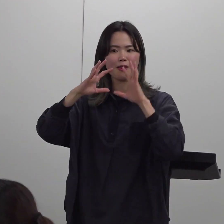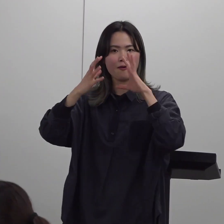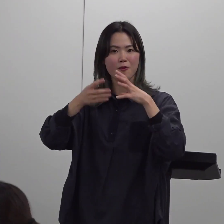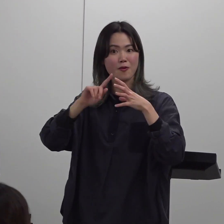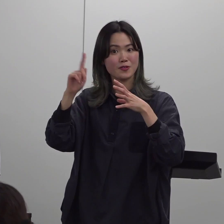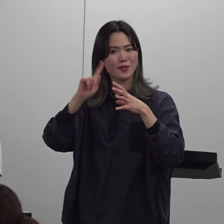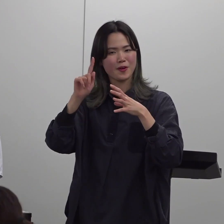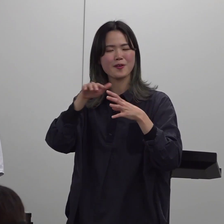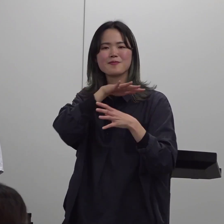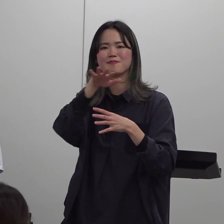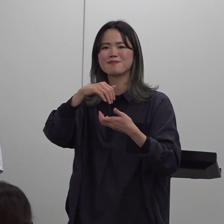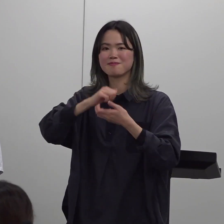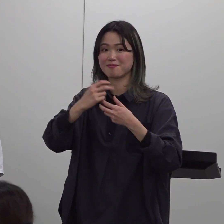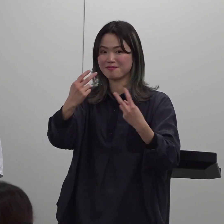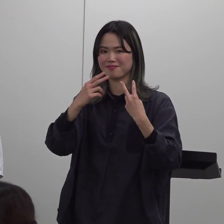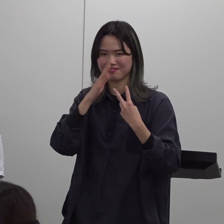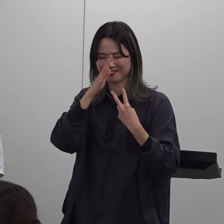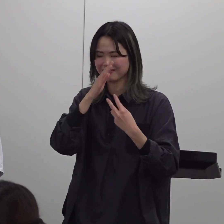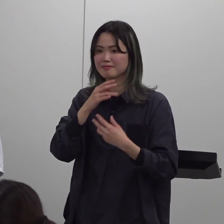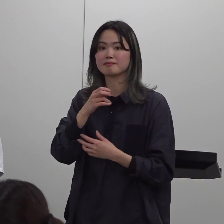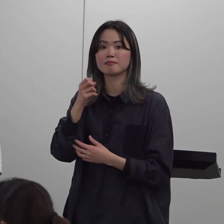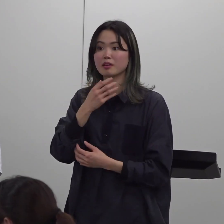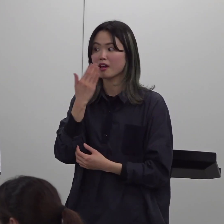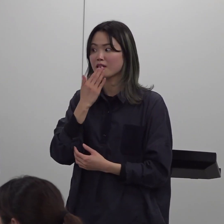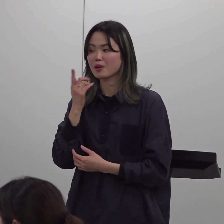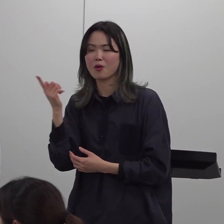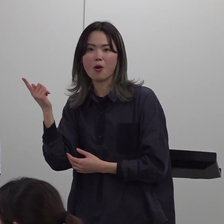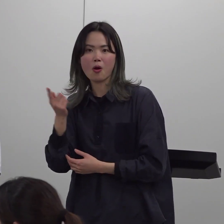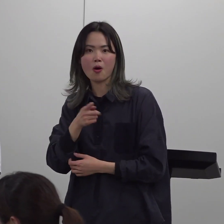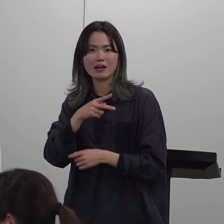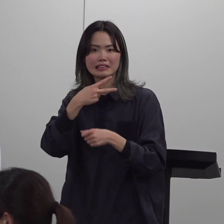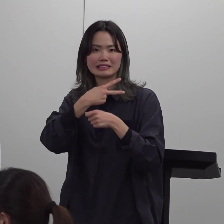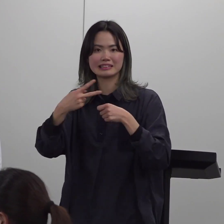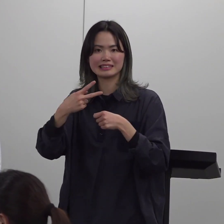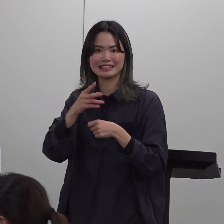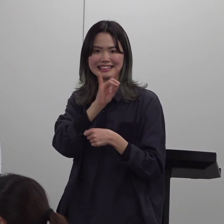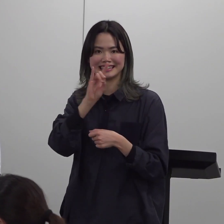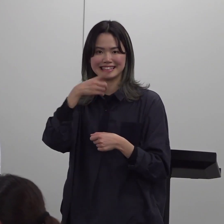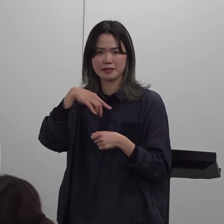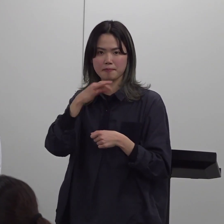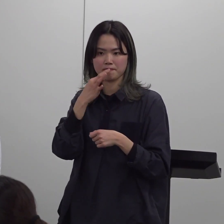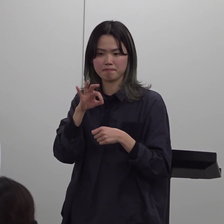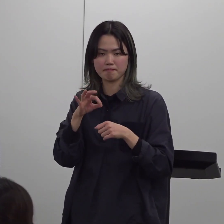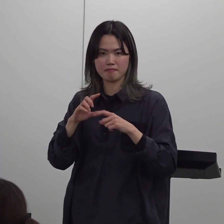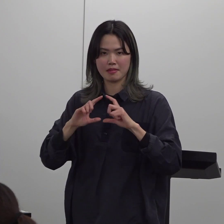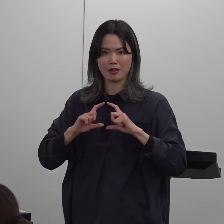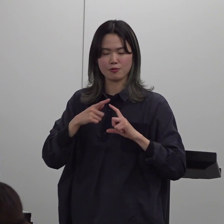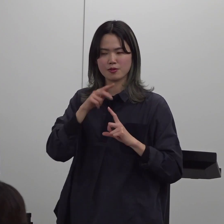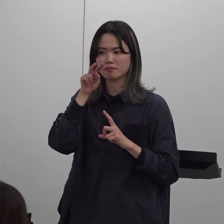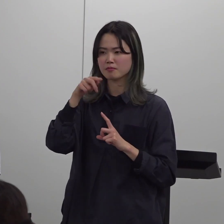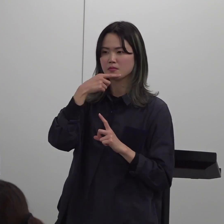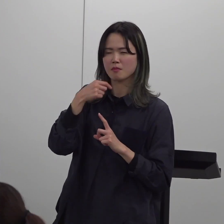そして佐藤さんに銀メダルをぜ ひ見せて欲しいっていう方はねぜひ前に来て声をかけていただけ ればと思います